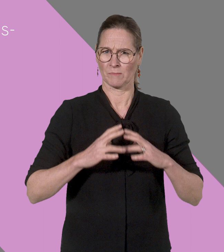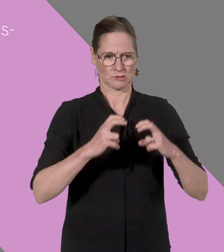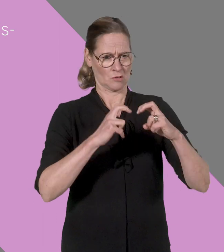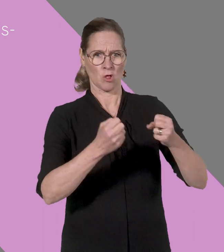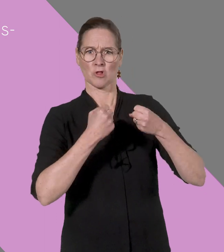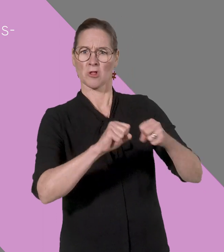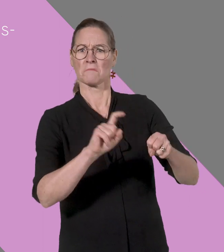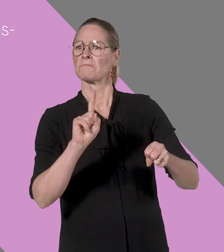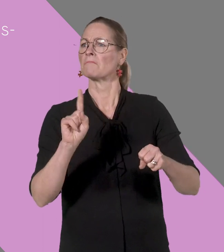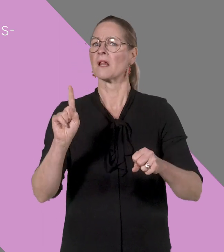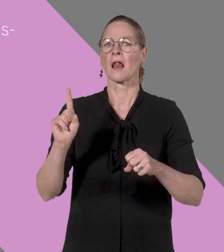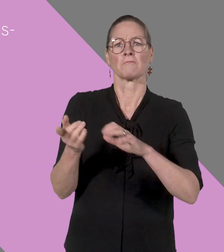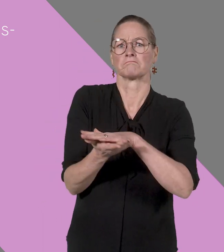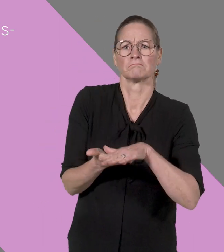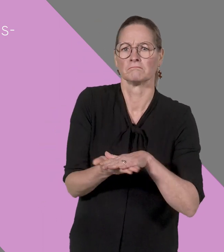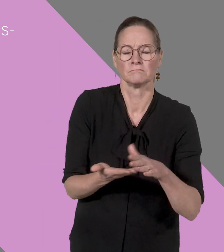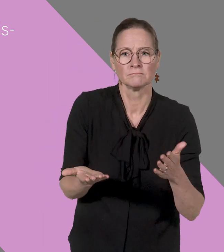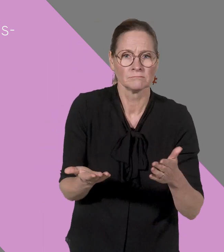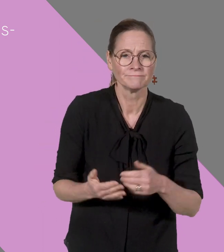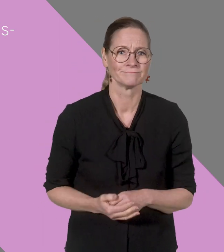Mille vammaisneuvostojen toiminta perustuu?